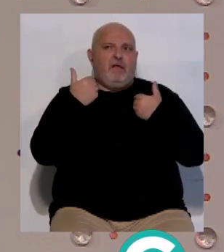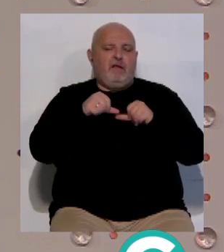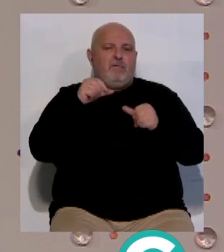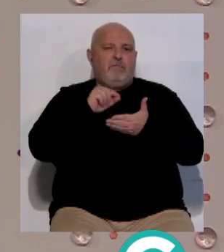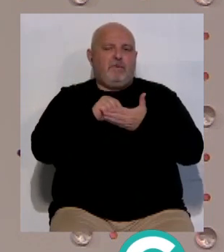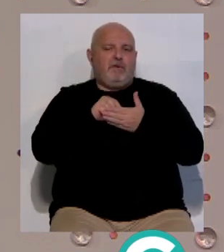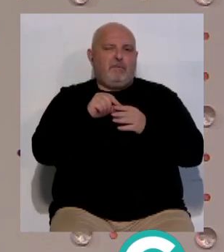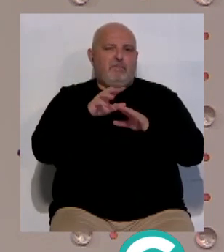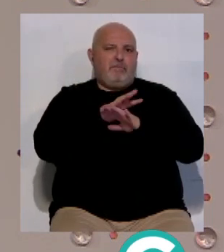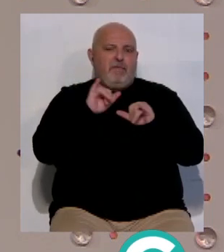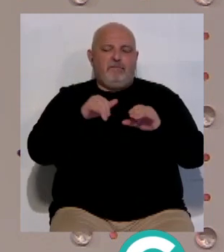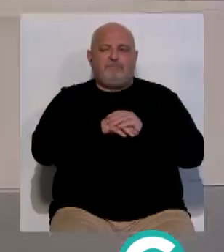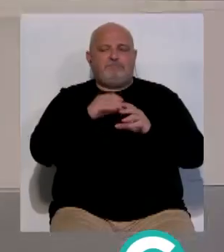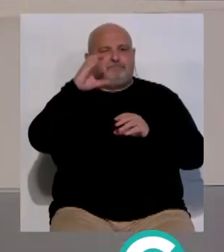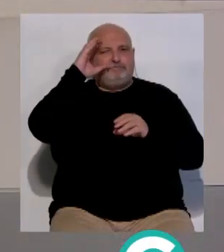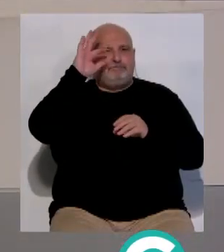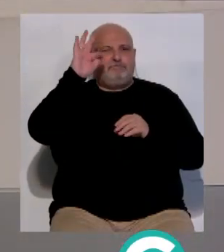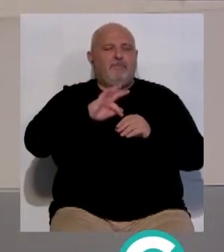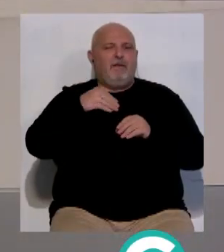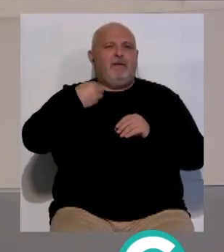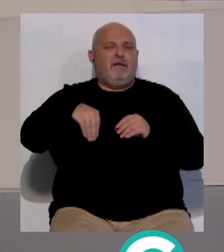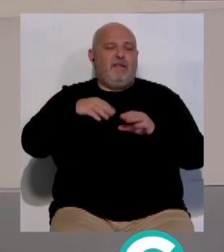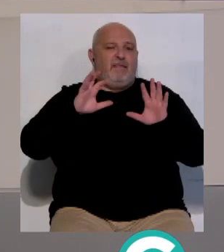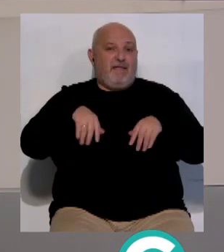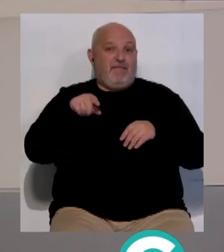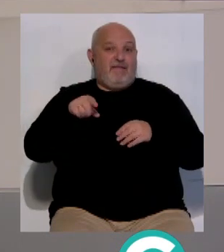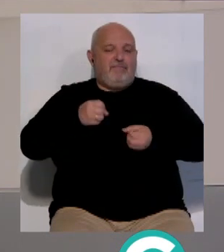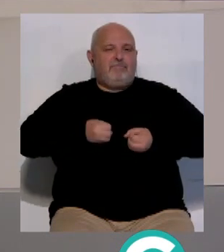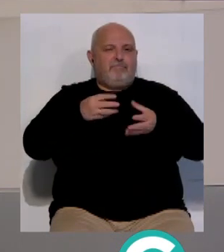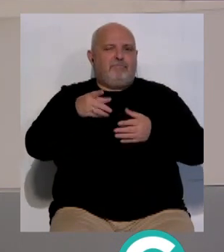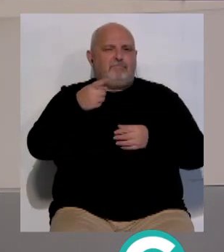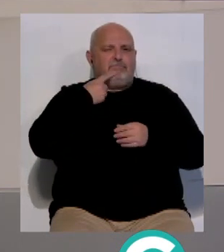que compaginar no vamos a escuchar al presidente del cá club de fútbol Manuel vizcaino que atendía